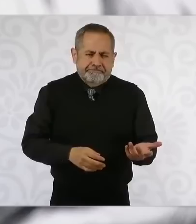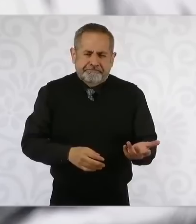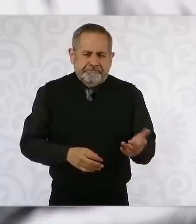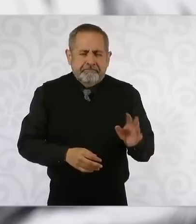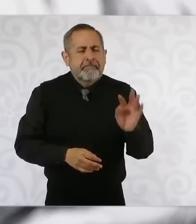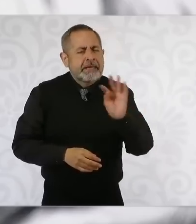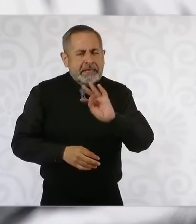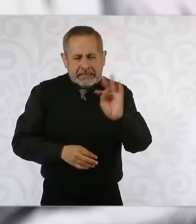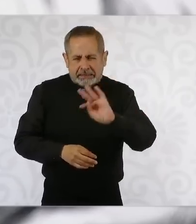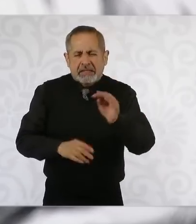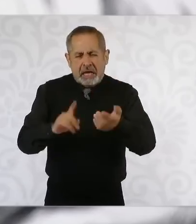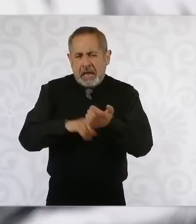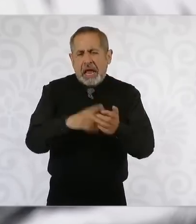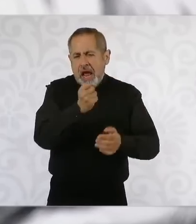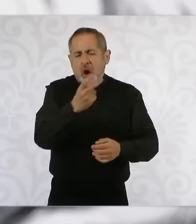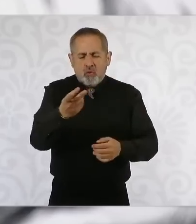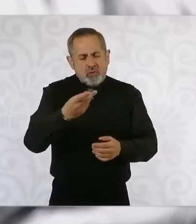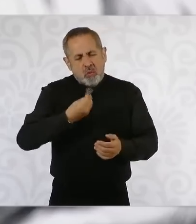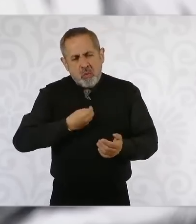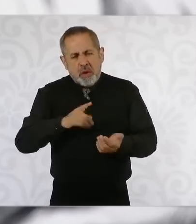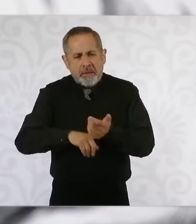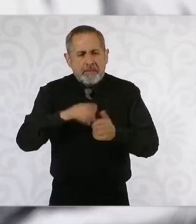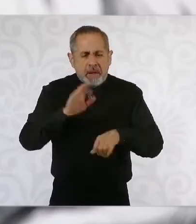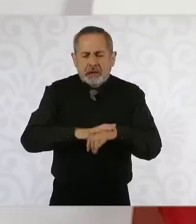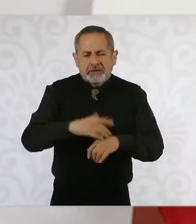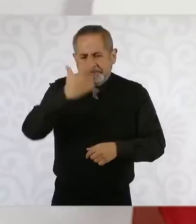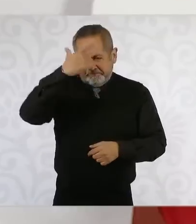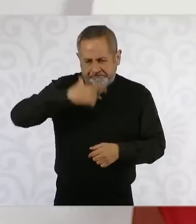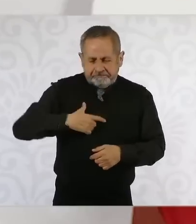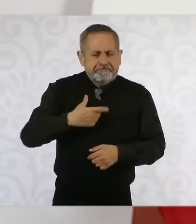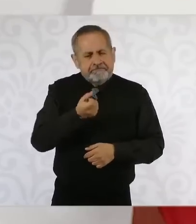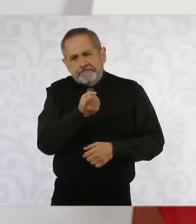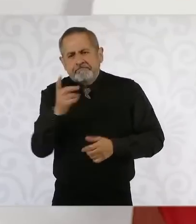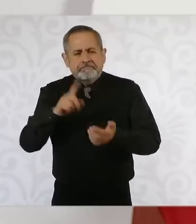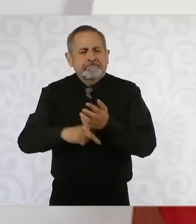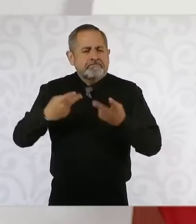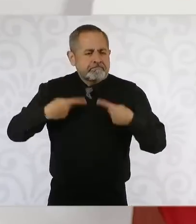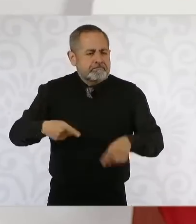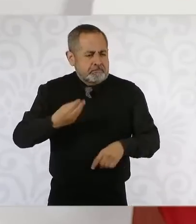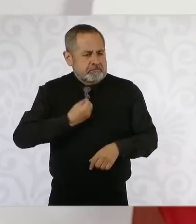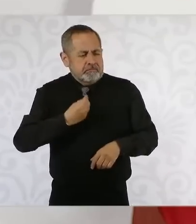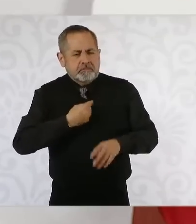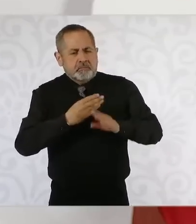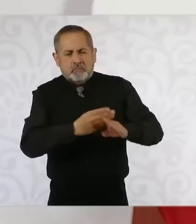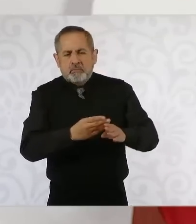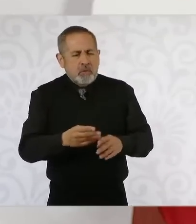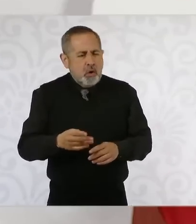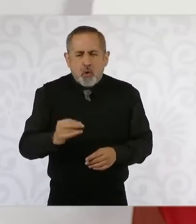en la toxicidad tal como la tipología física de una persona no existe evidencia científica